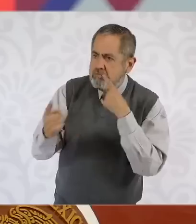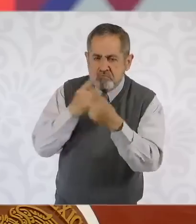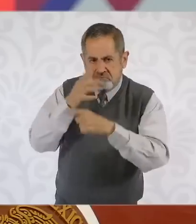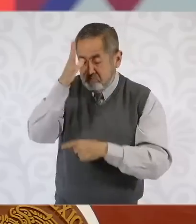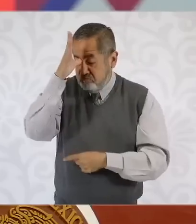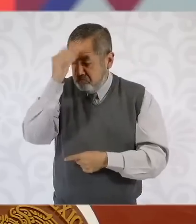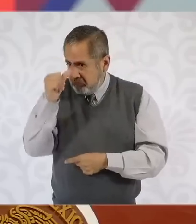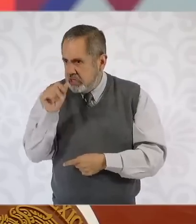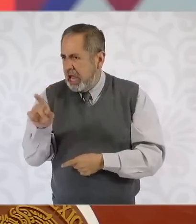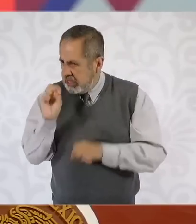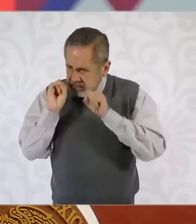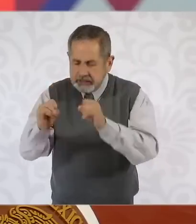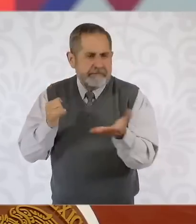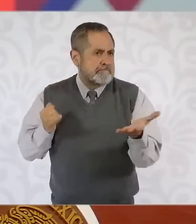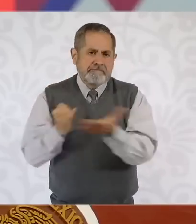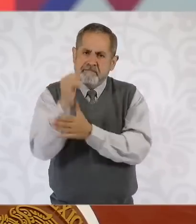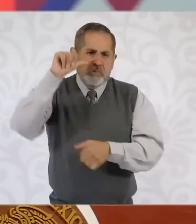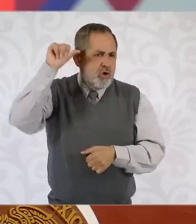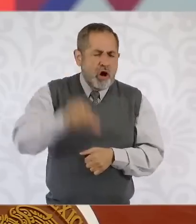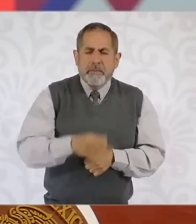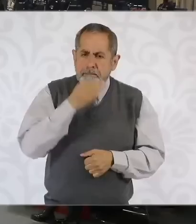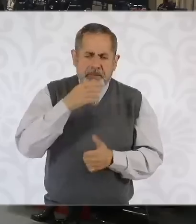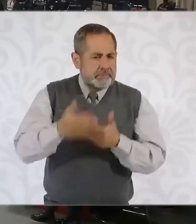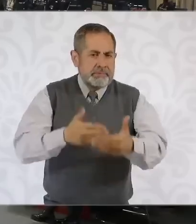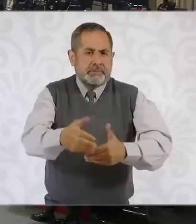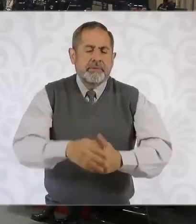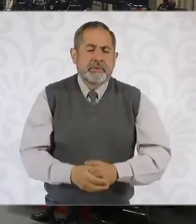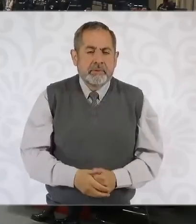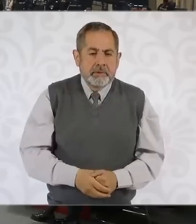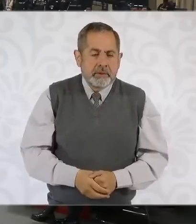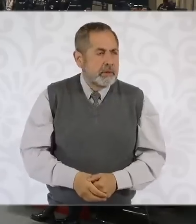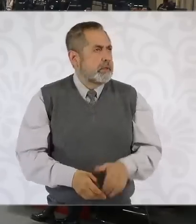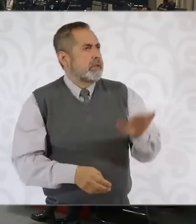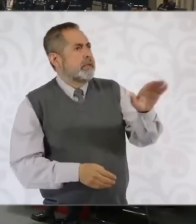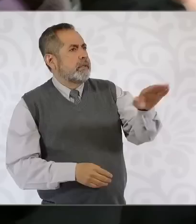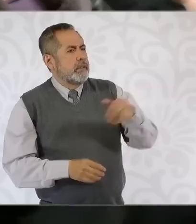ya implementarlo de manera inmediata algo que ya le comentaba mi compañera Mara el secretario